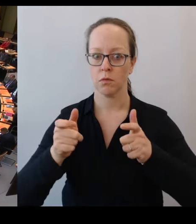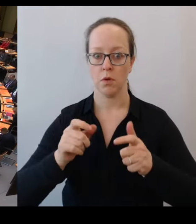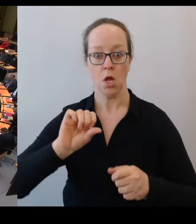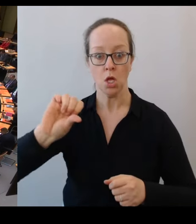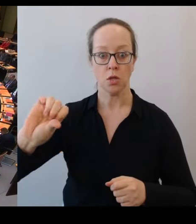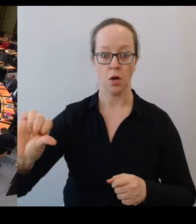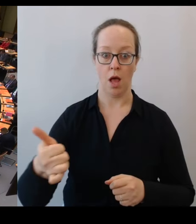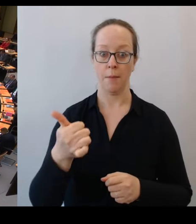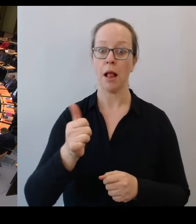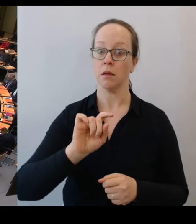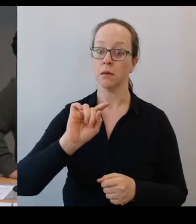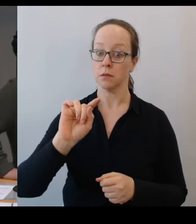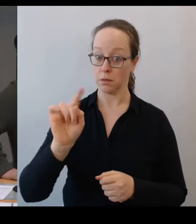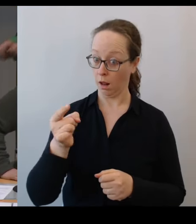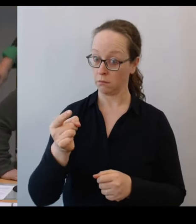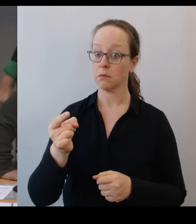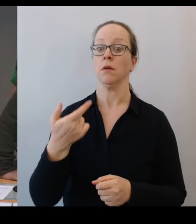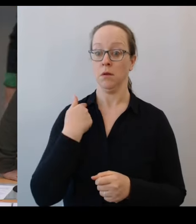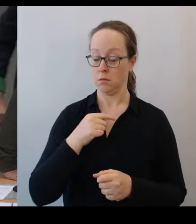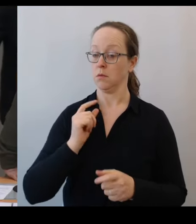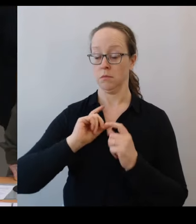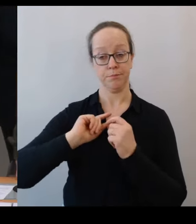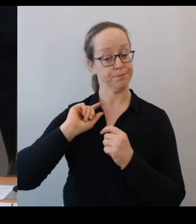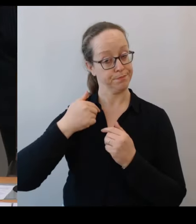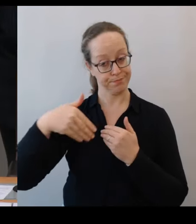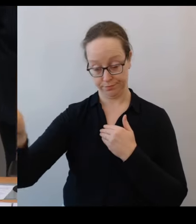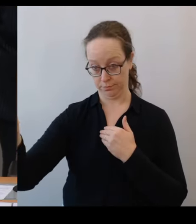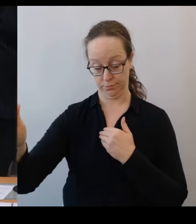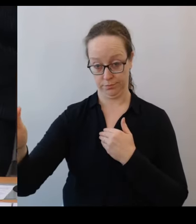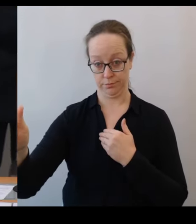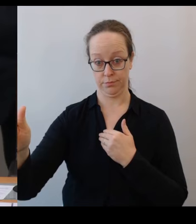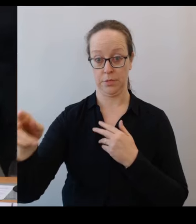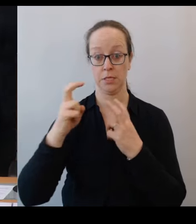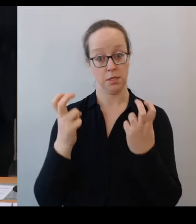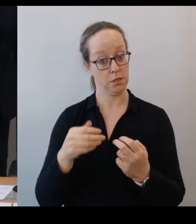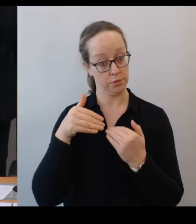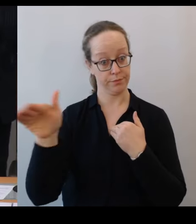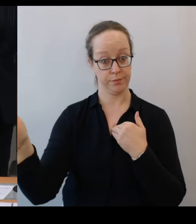Weitere Wortmeldungen liegen nicht vor. Zu dem Antrag der Fraktion Bündnis 90/Die Grünen und der Fraktion